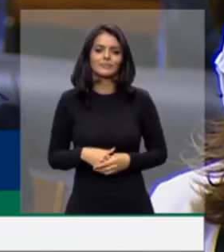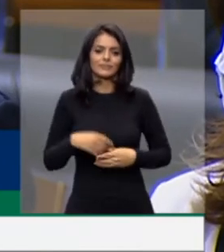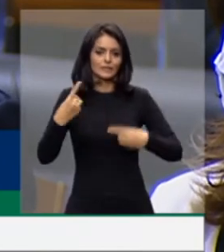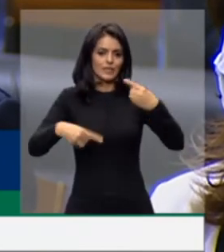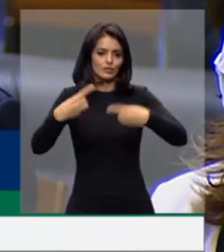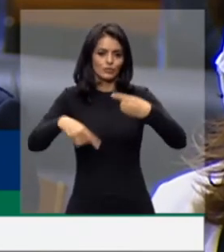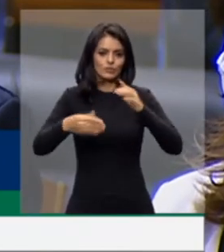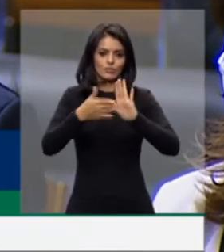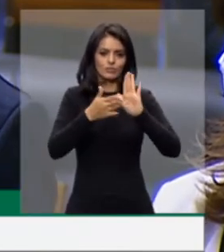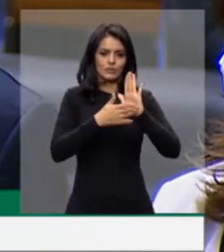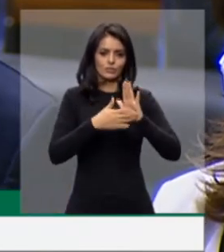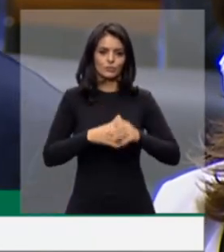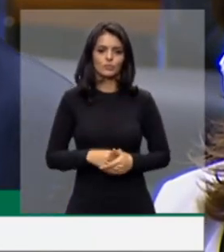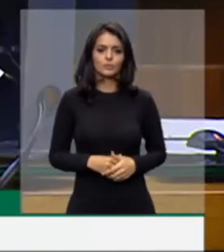FORAM TODAS ATENDIDAS, NÃO QUERIA RETIRAR PARA FACILITAR